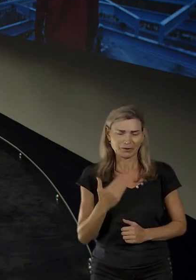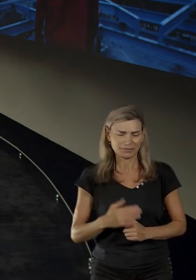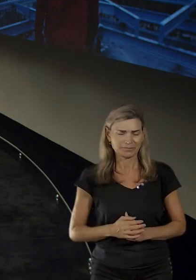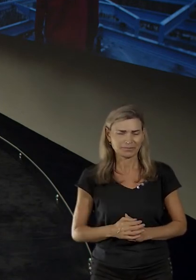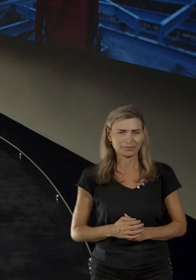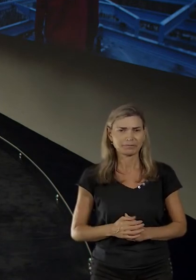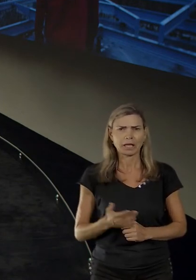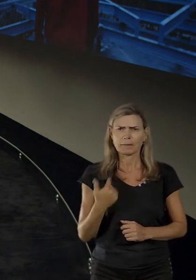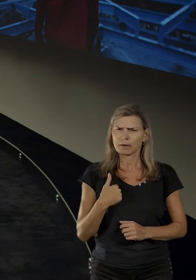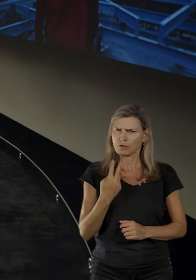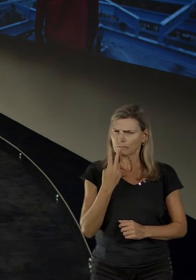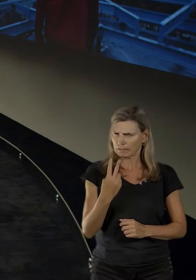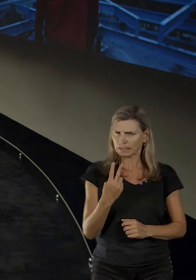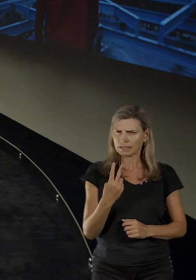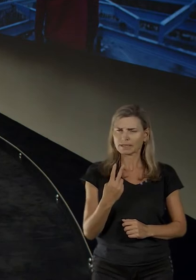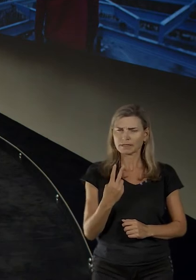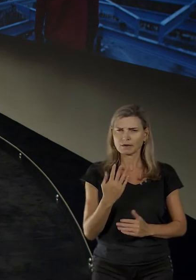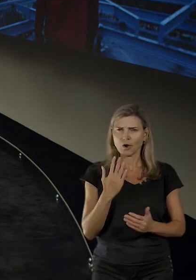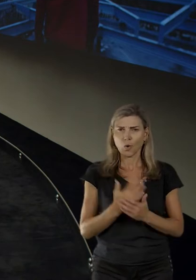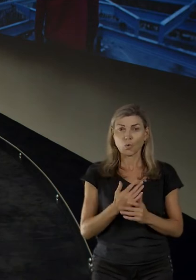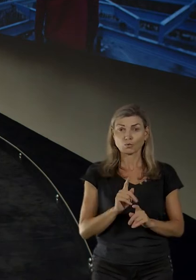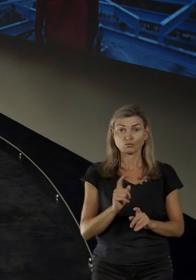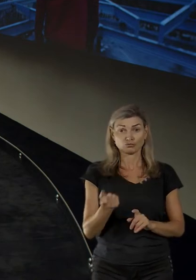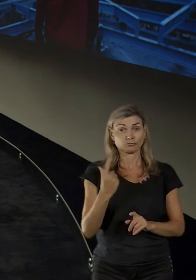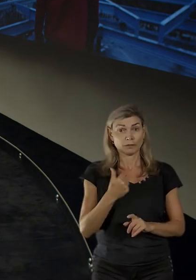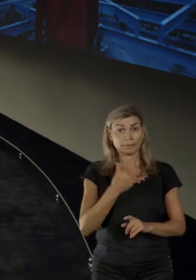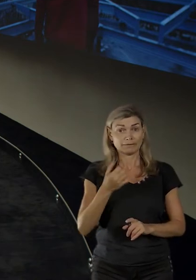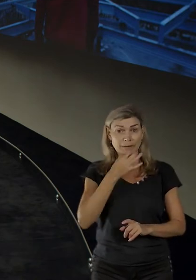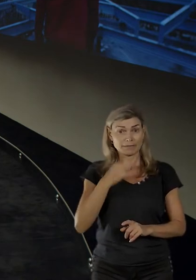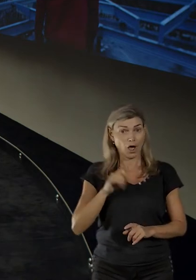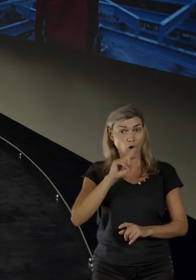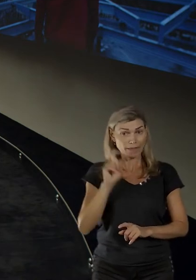Koukal jsem, že už máme nějaký první dotaz, takže určitě využijte slido.com.